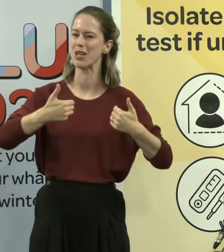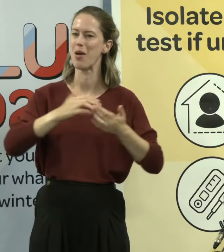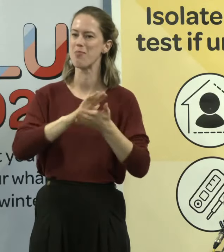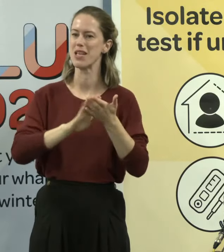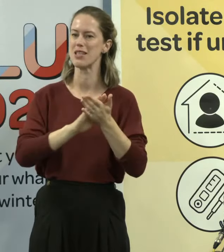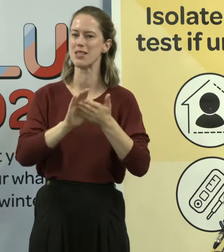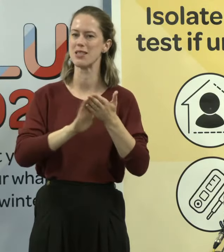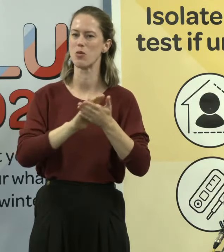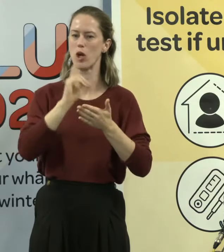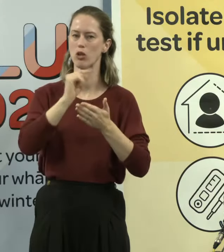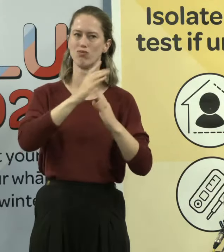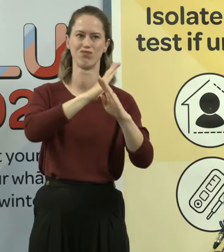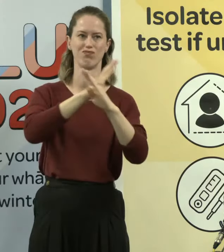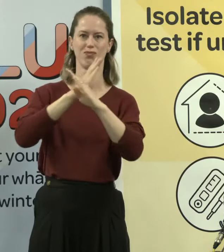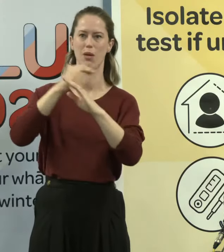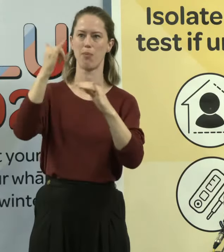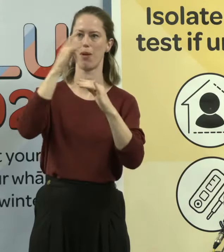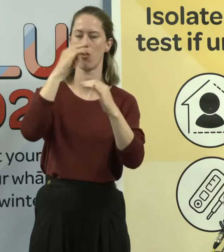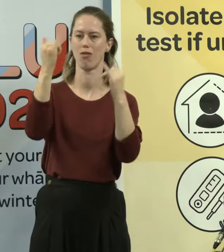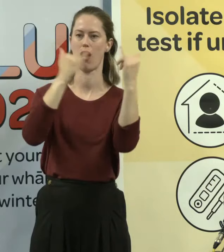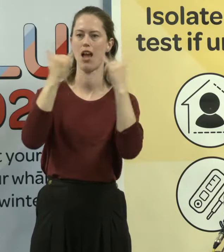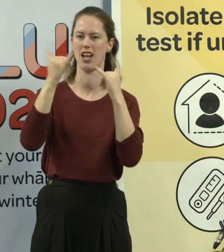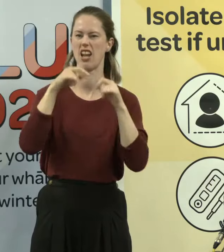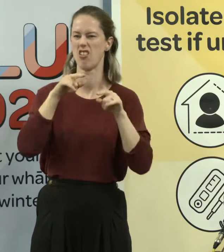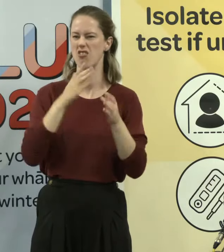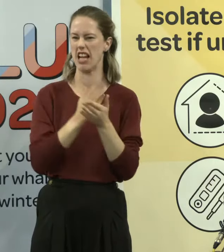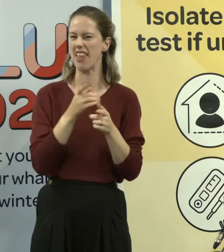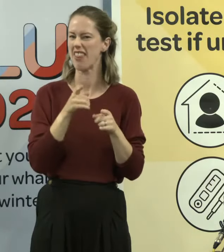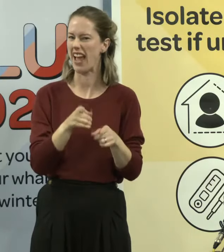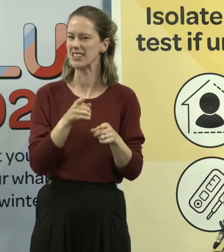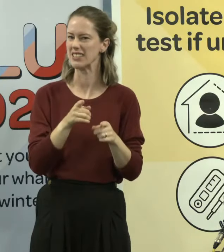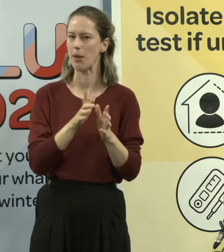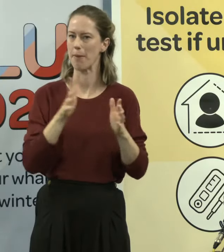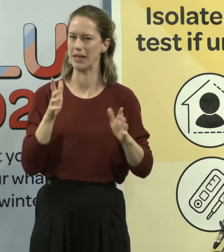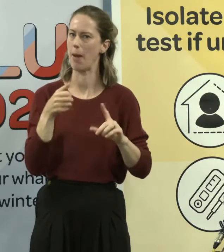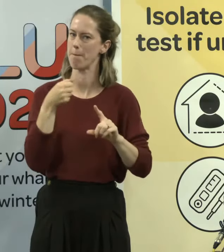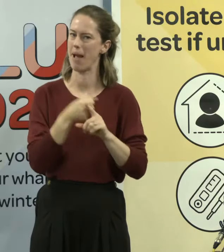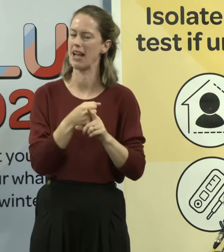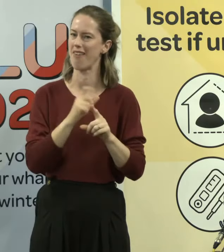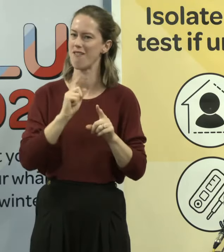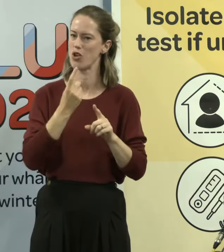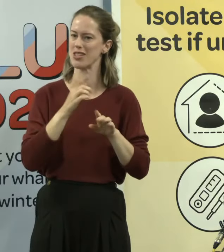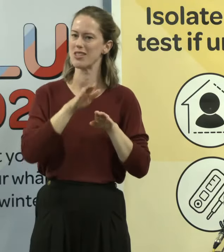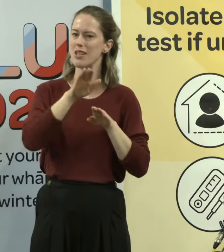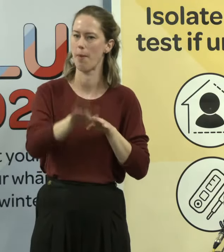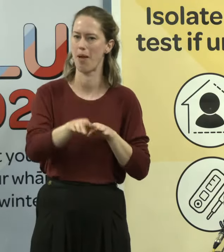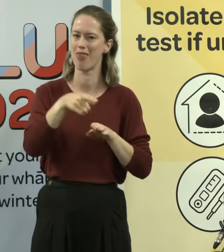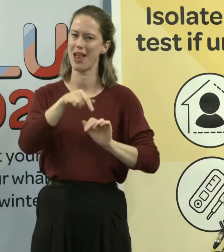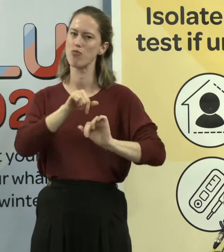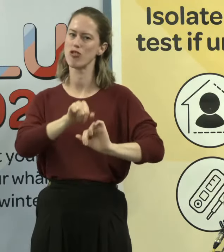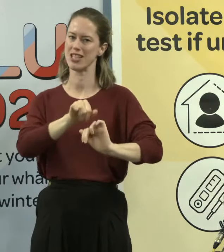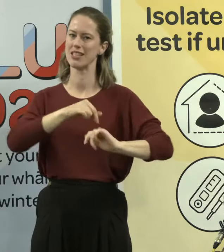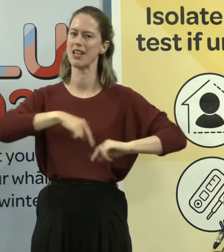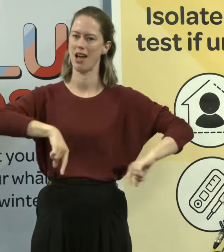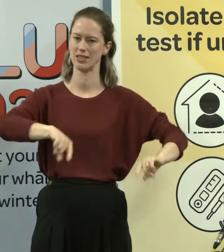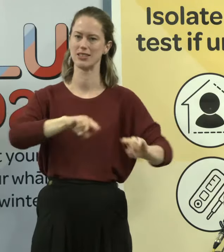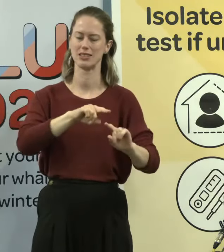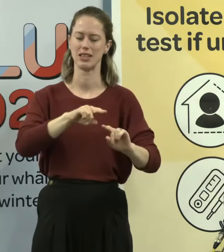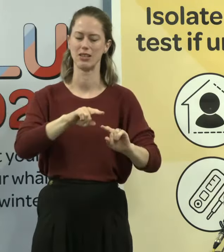toenga o te whenua, he nui ratou i anga whakamua ake i roto i nga ahuatanga o nga keehi i a